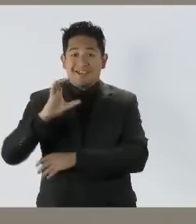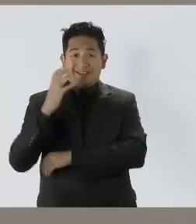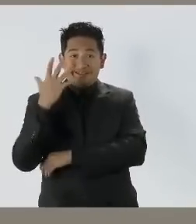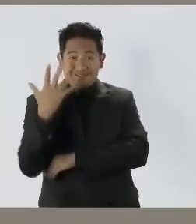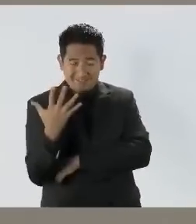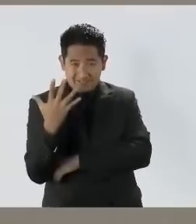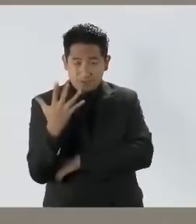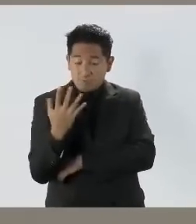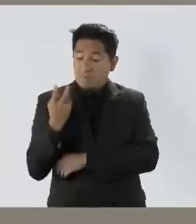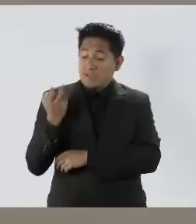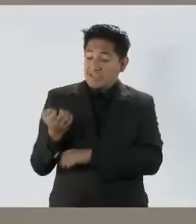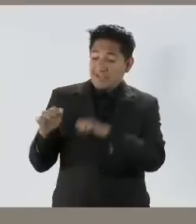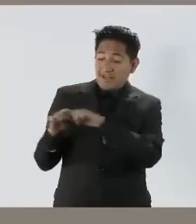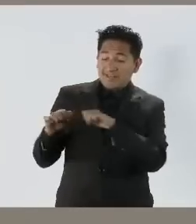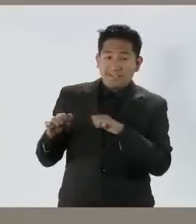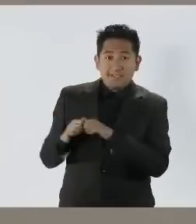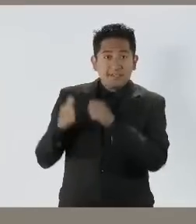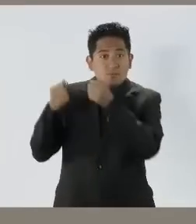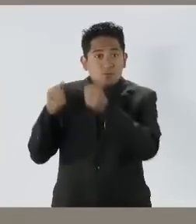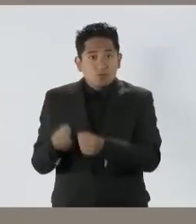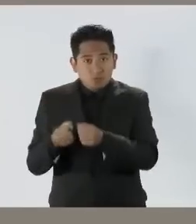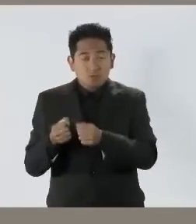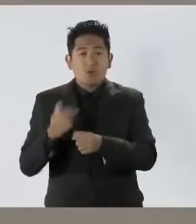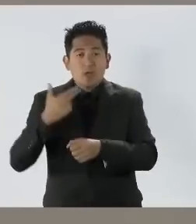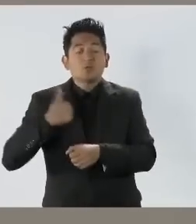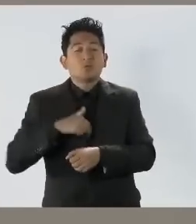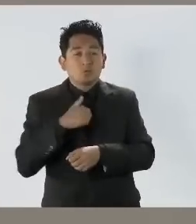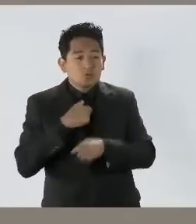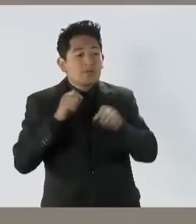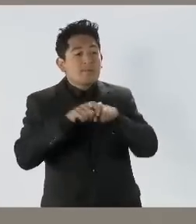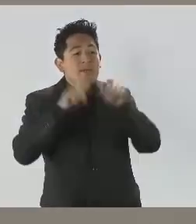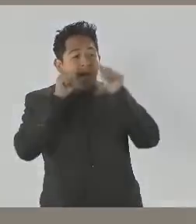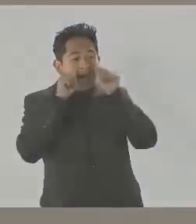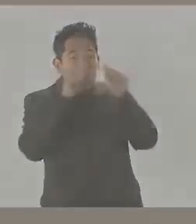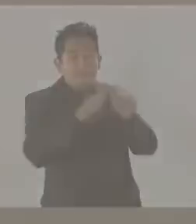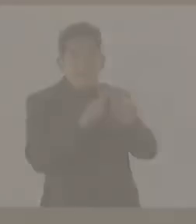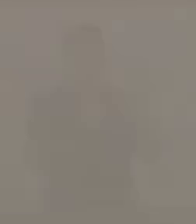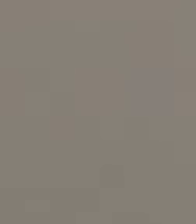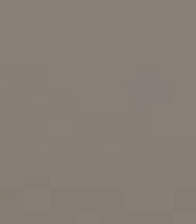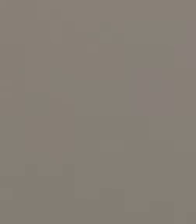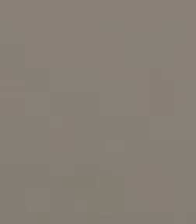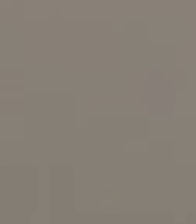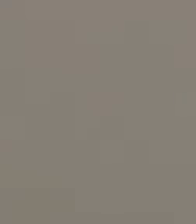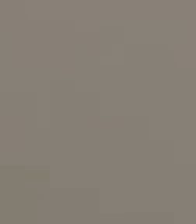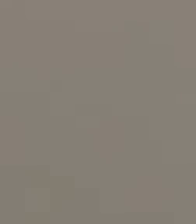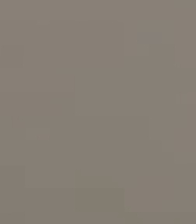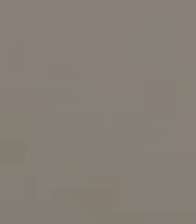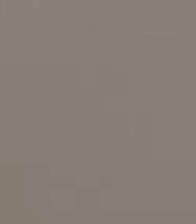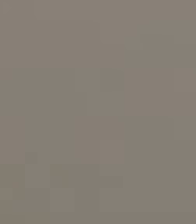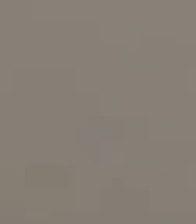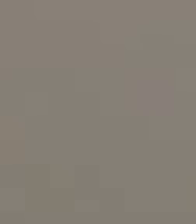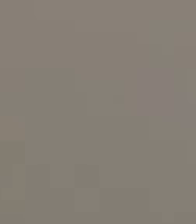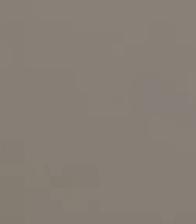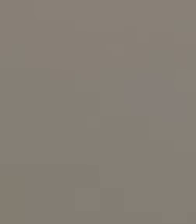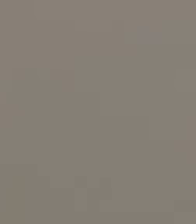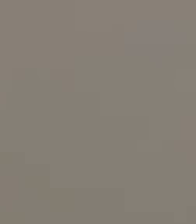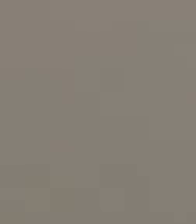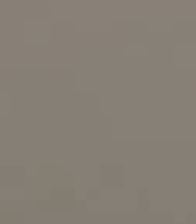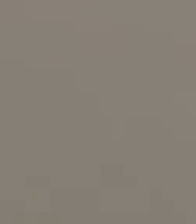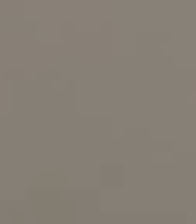seguridad es contra el robo de autos este delito es uno de los que más daña a los ciudadanos por